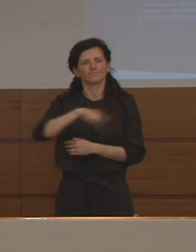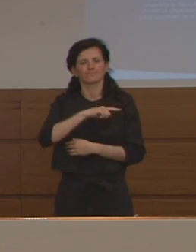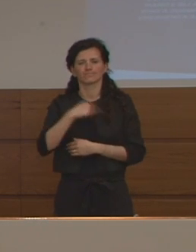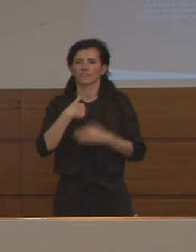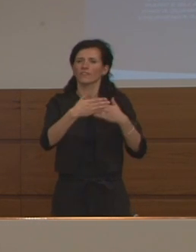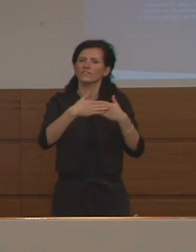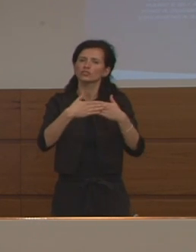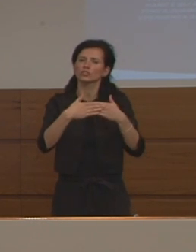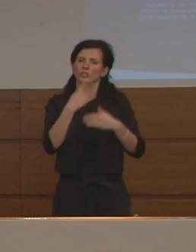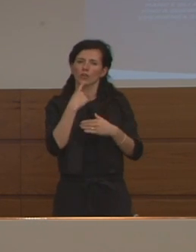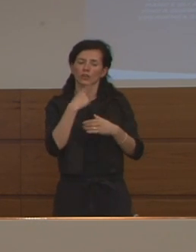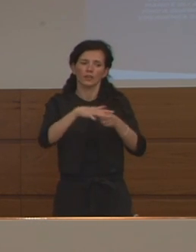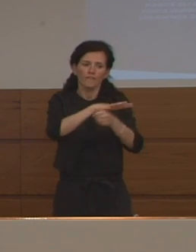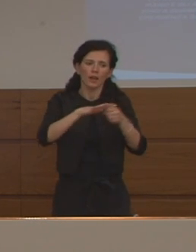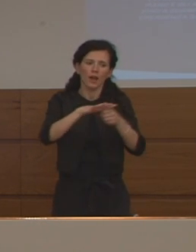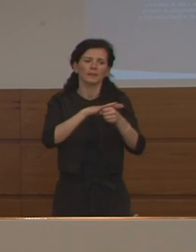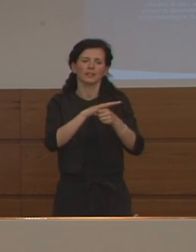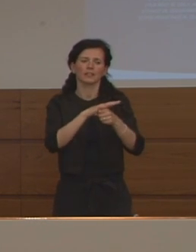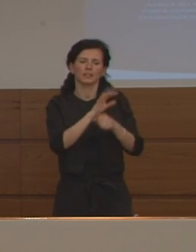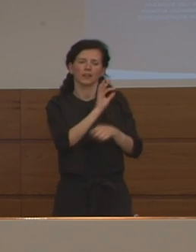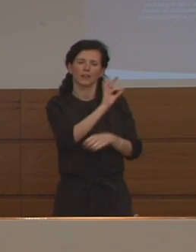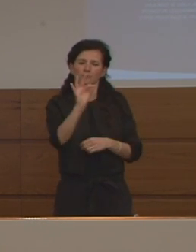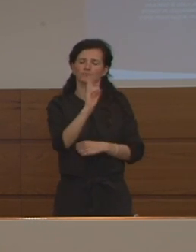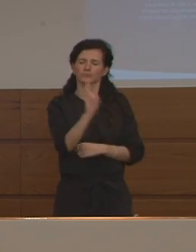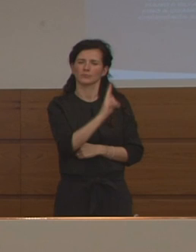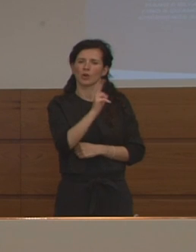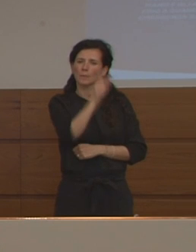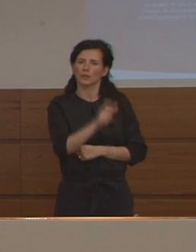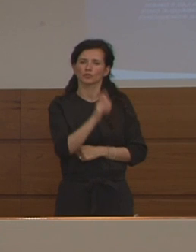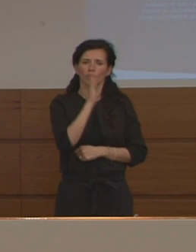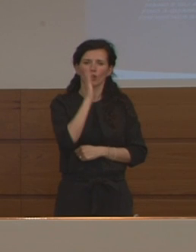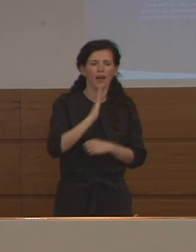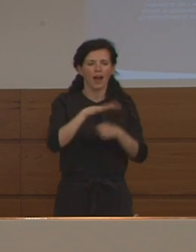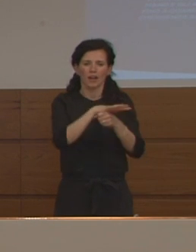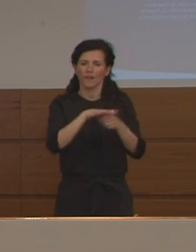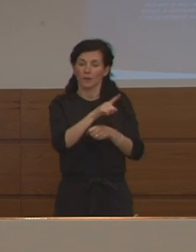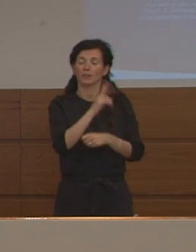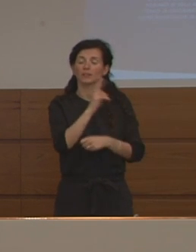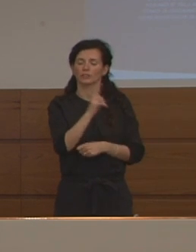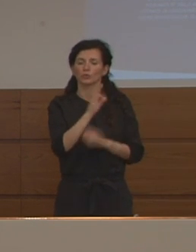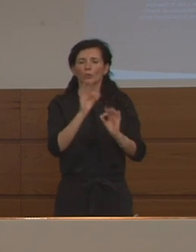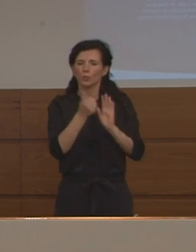le persone che hanno perso in questa tragedia una persona cara, è quello dei deceduti.